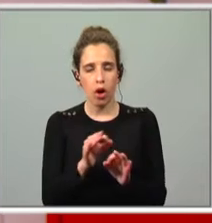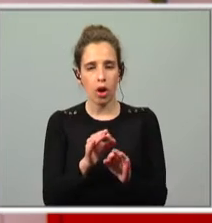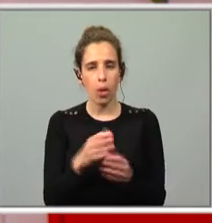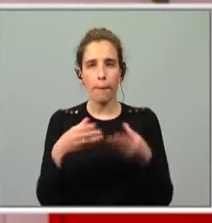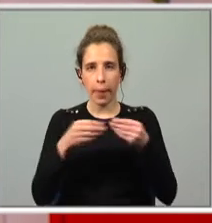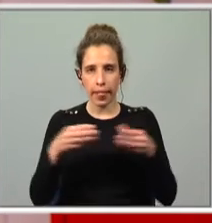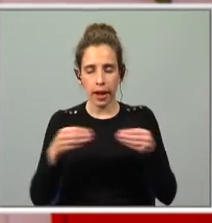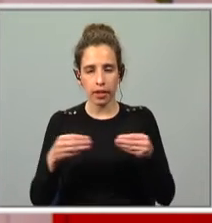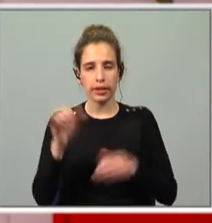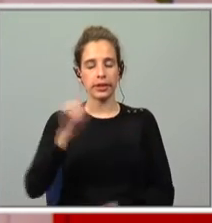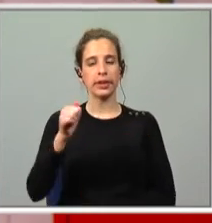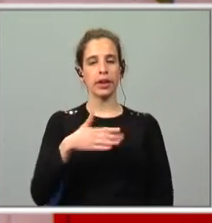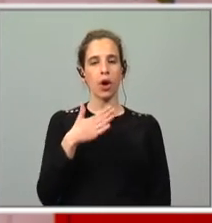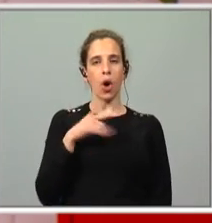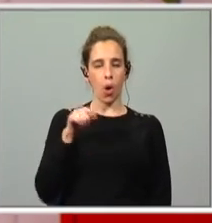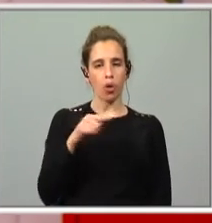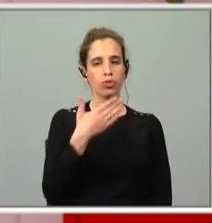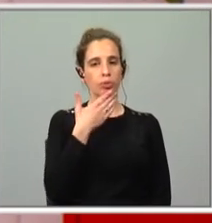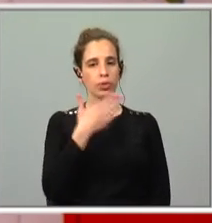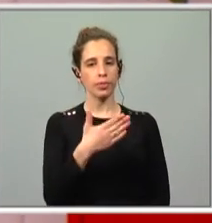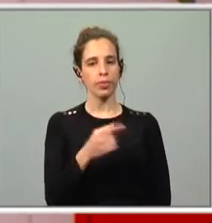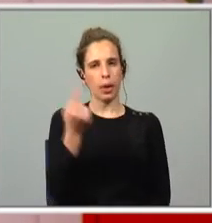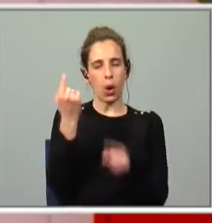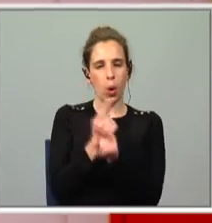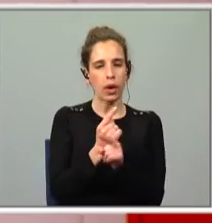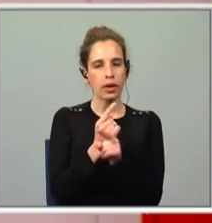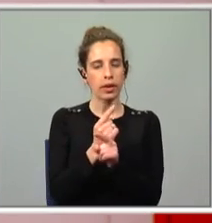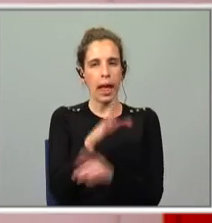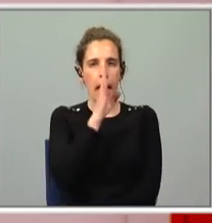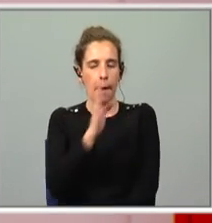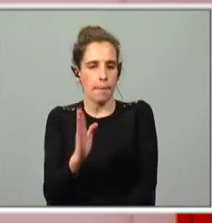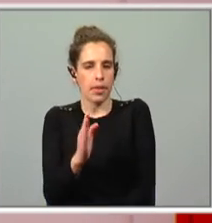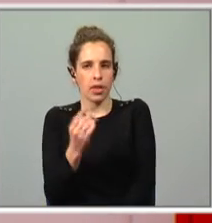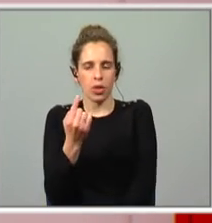material sim eu hoje vou pedir vos uma coisa que não é habitual Ou que não não 材料是的，我今天要向你要一份不尋常的東西